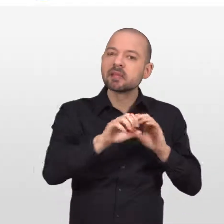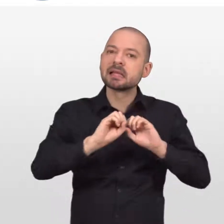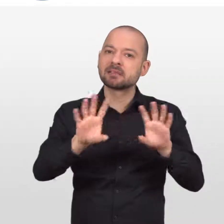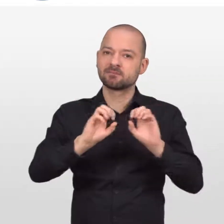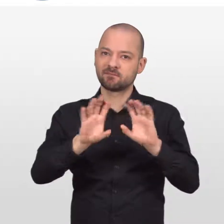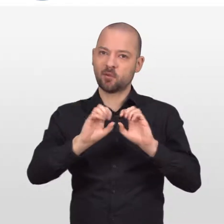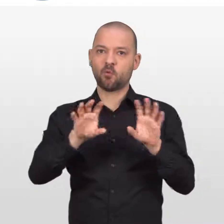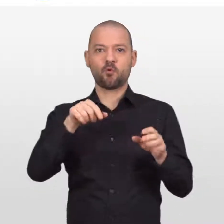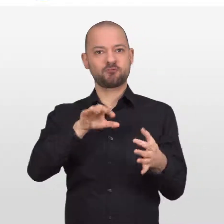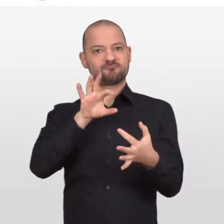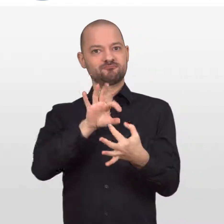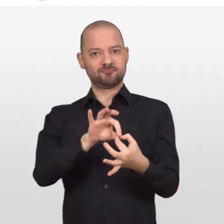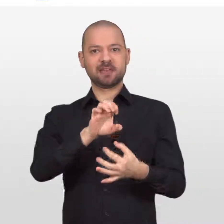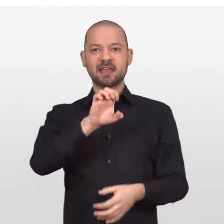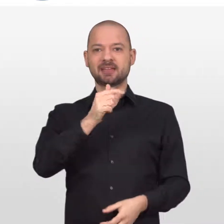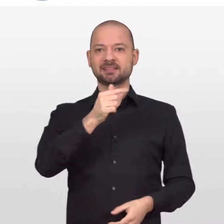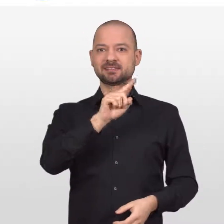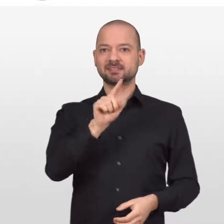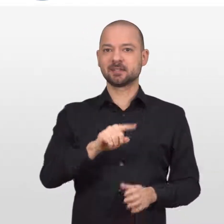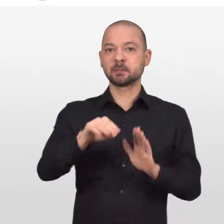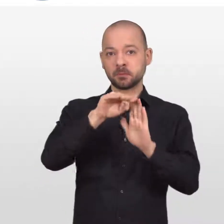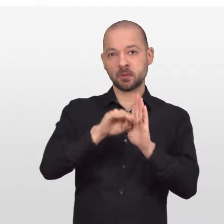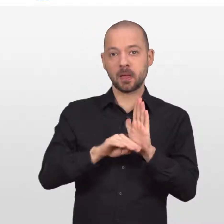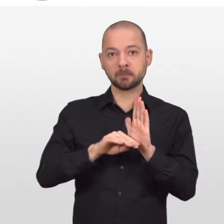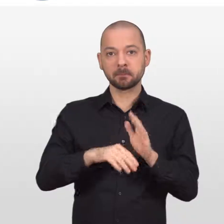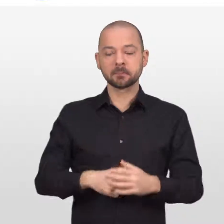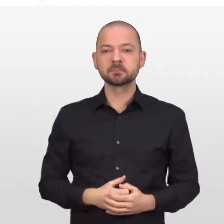finden Sie mehr Informationen zum ETZ-Programm. naleznete více informací o Programu EÚS.